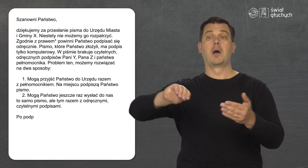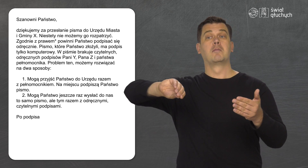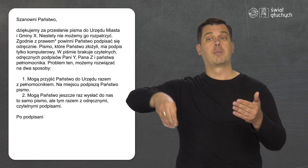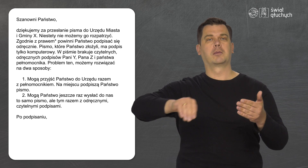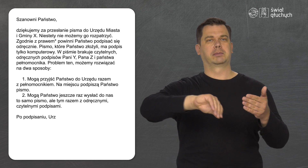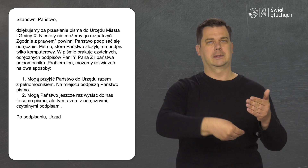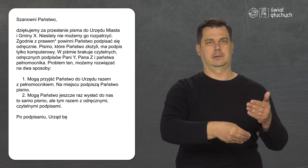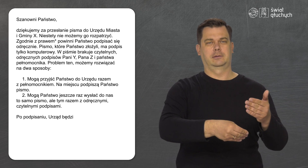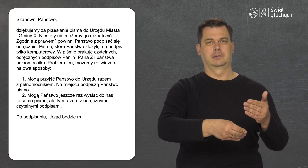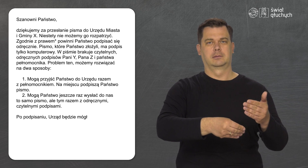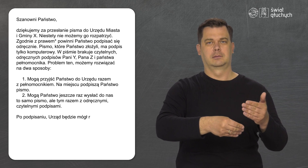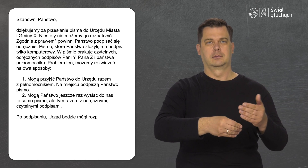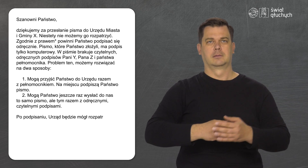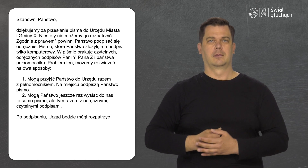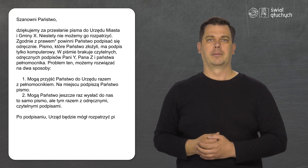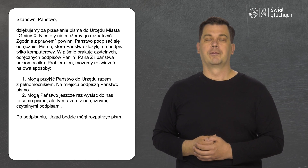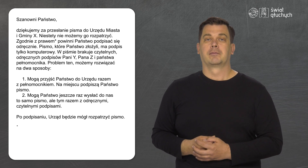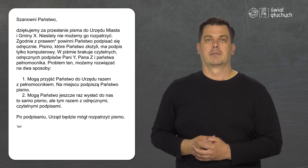ale tym razem z odręcznymi, czytelnymi podpisami.